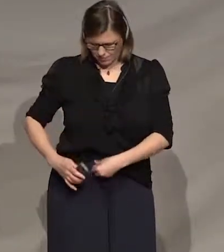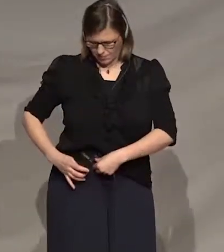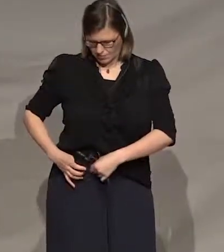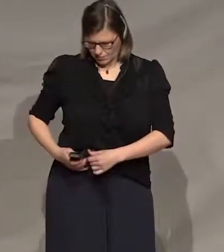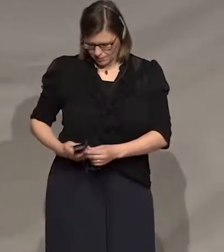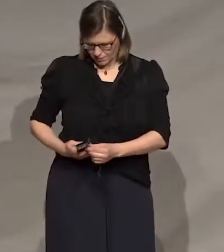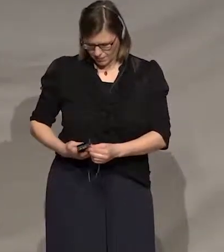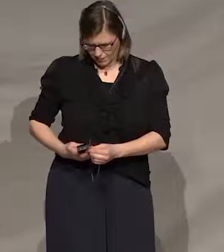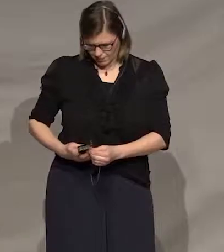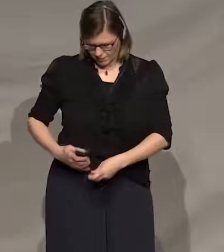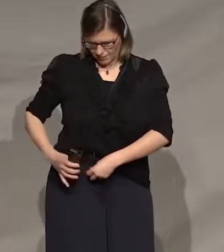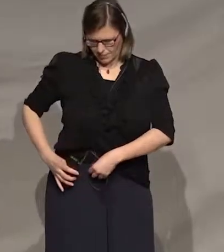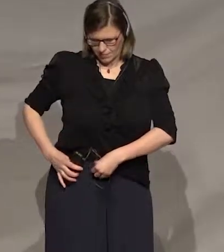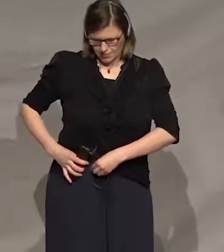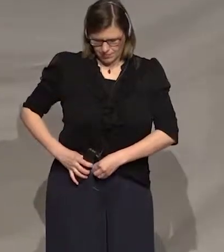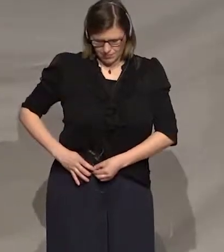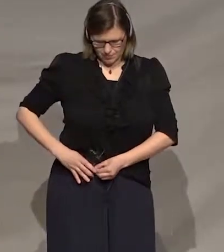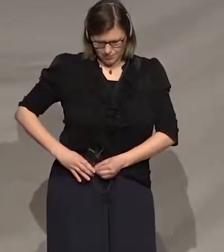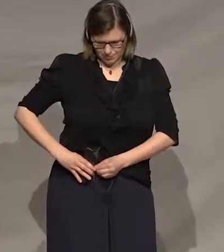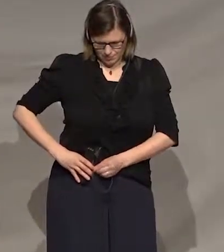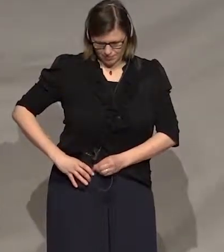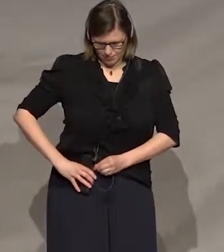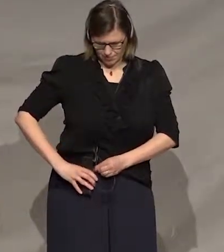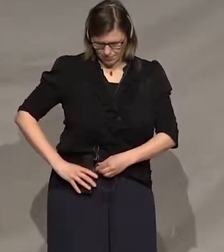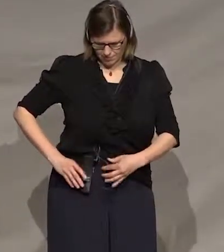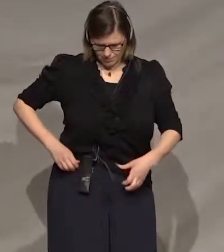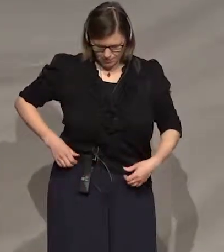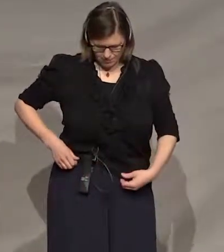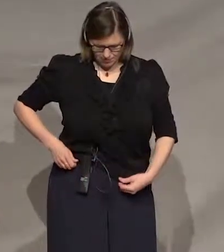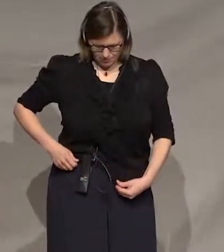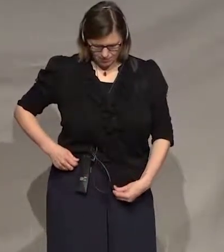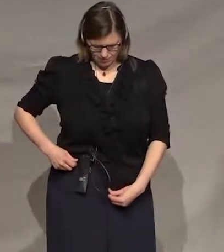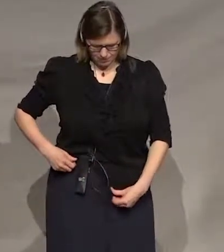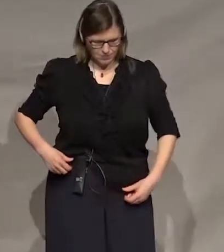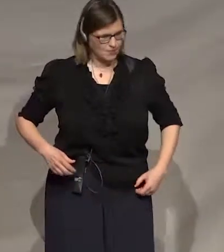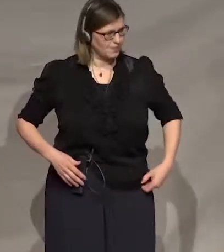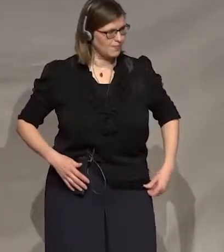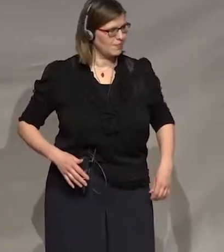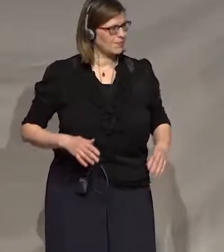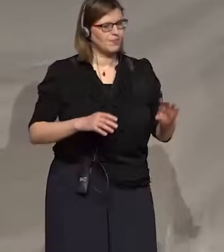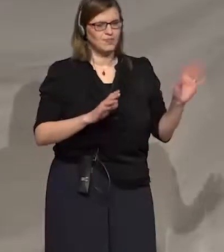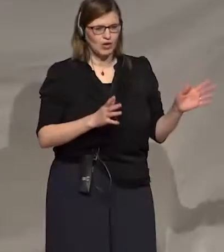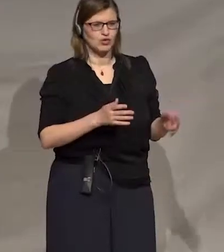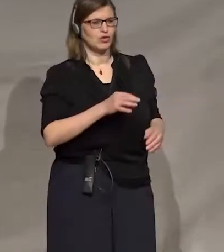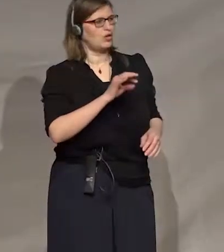Mohli byste nám říct, kolik jazyků dokáže RoboBraille převést? V kolika jazycích dokáže pracovat?